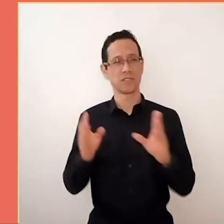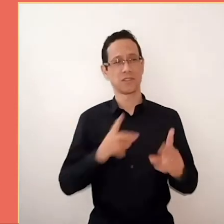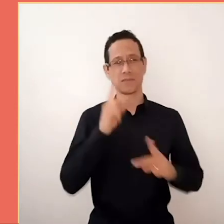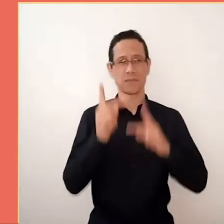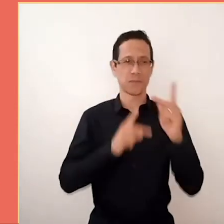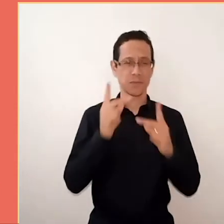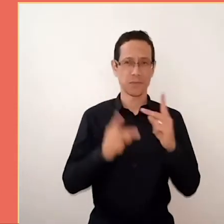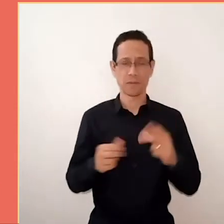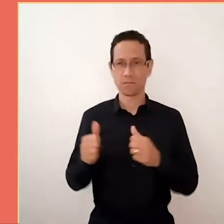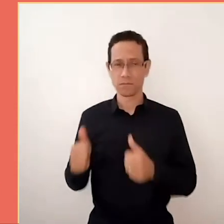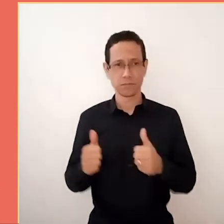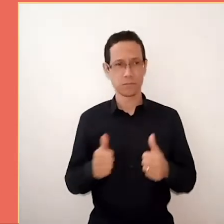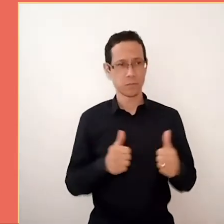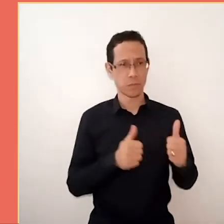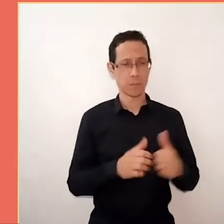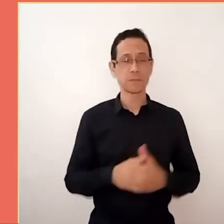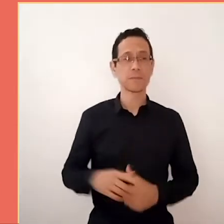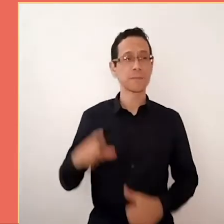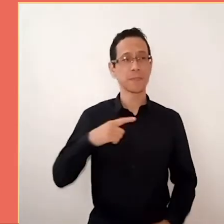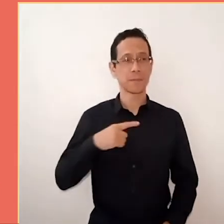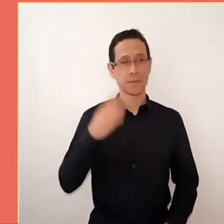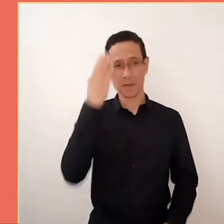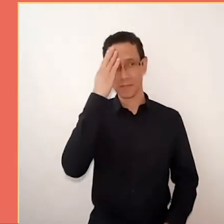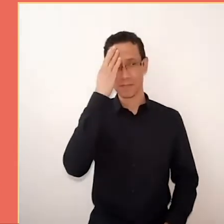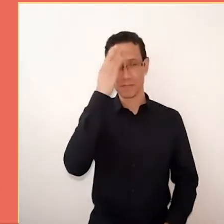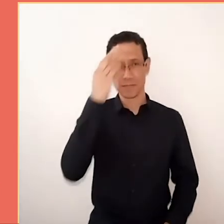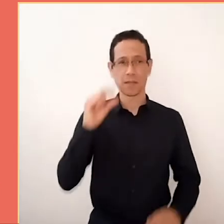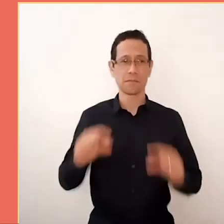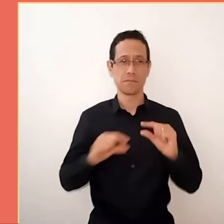Eu tinha colocado aqui isso um pouquinho, isso que